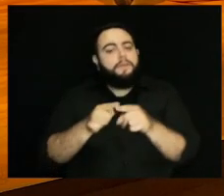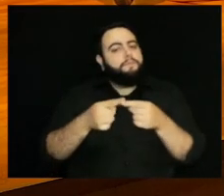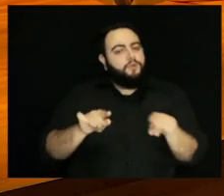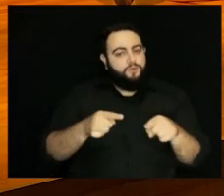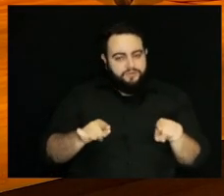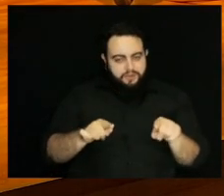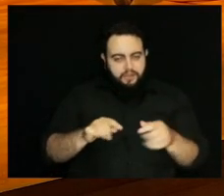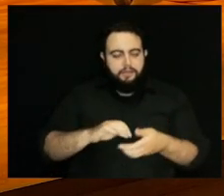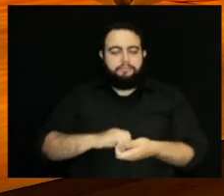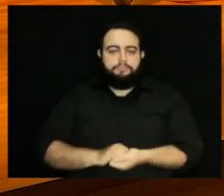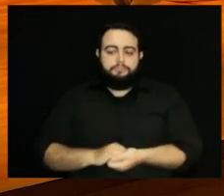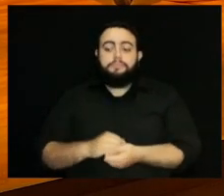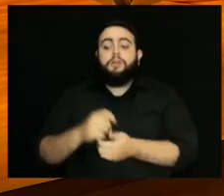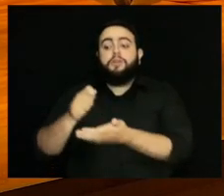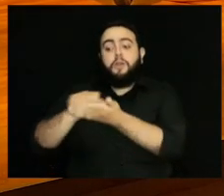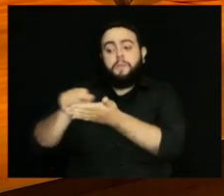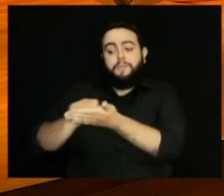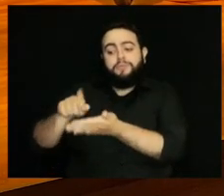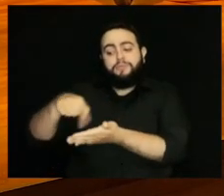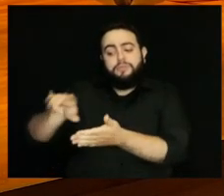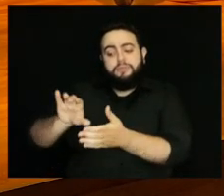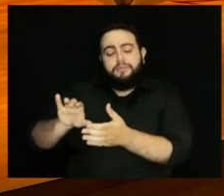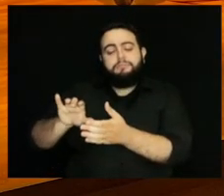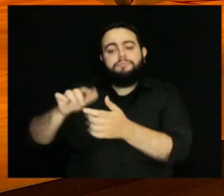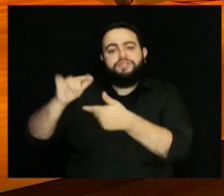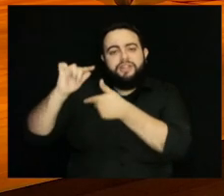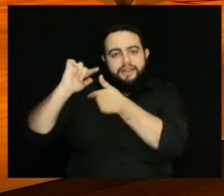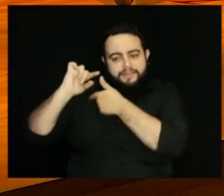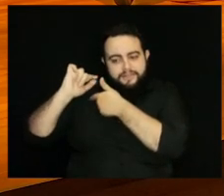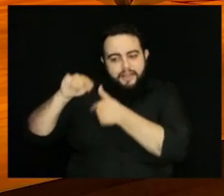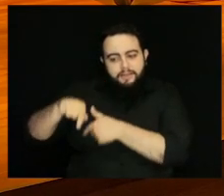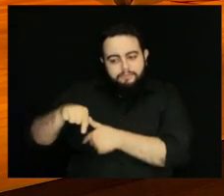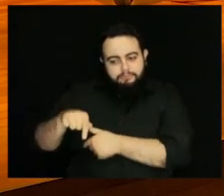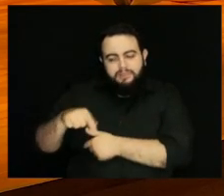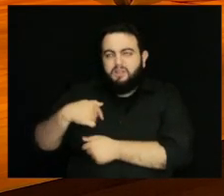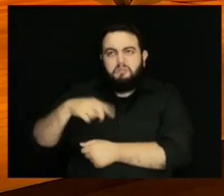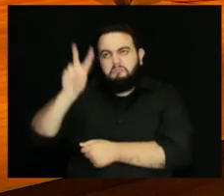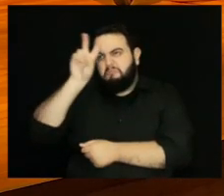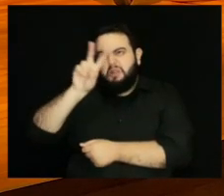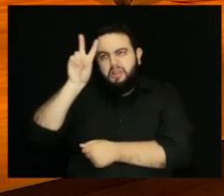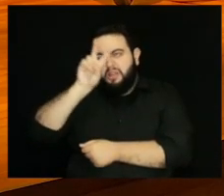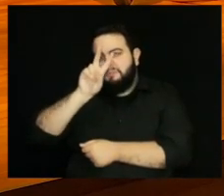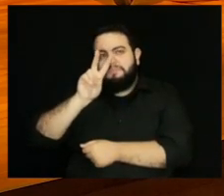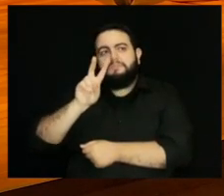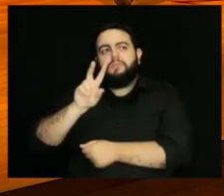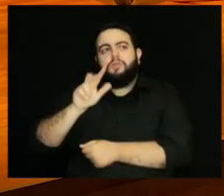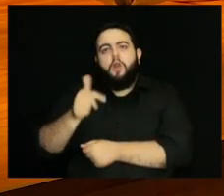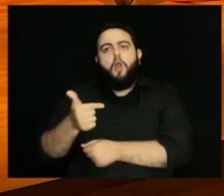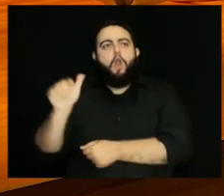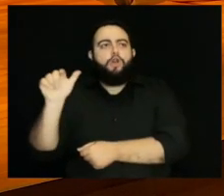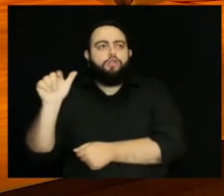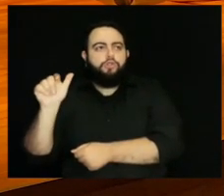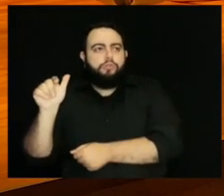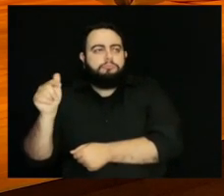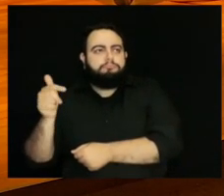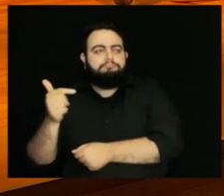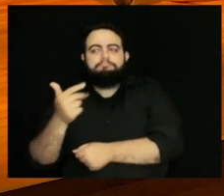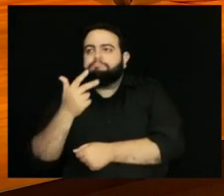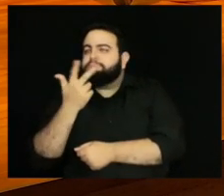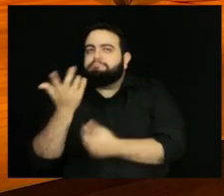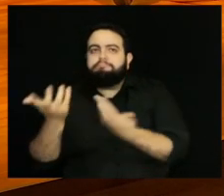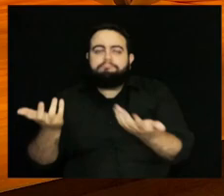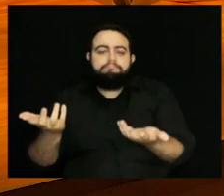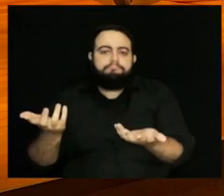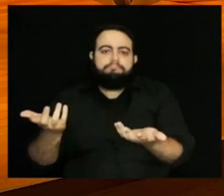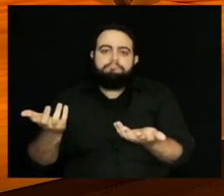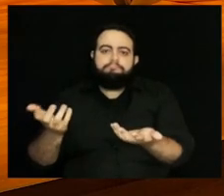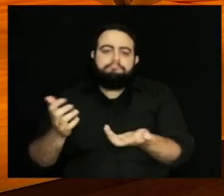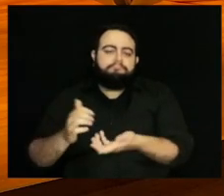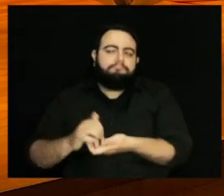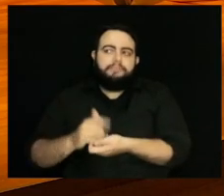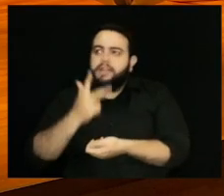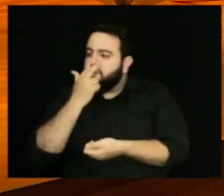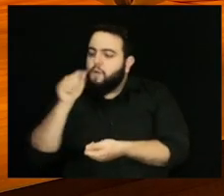compositores dessa geração, eu não me lembro de nenhum outro que, como Lupicínio, volta e